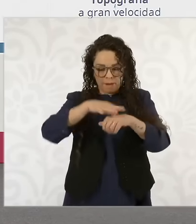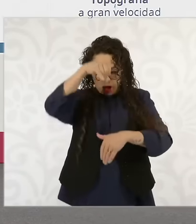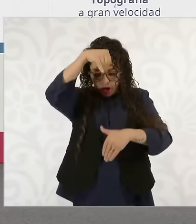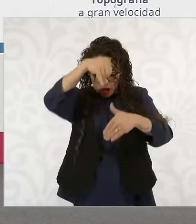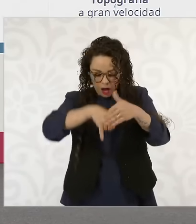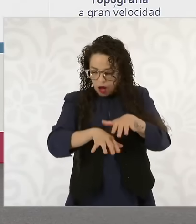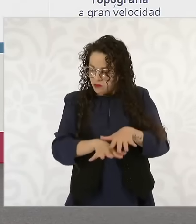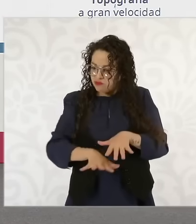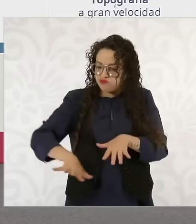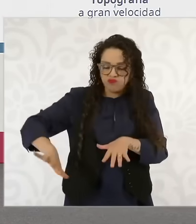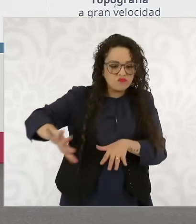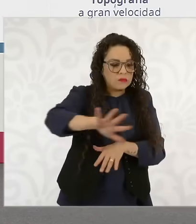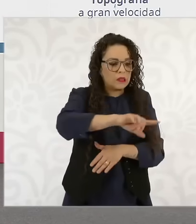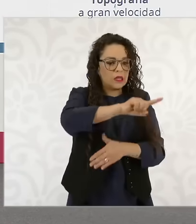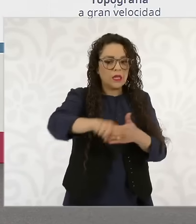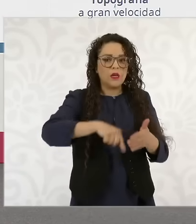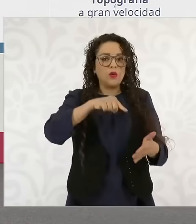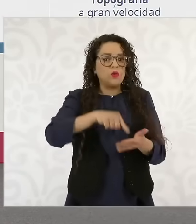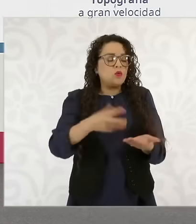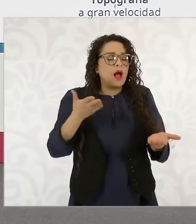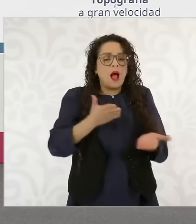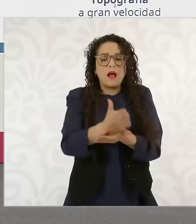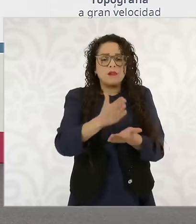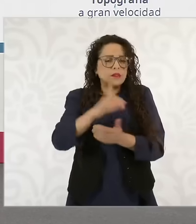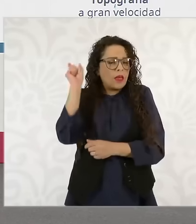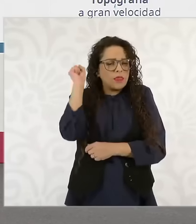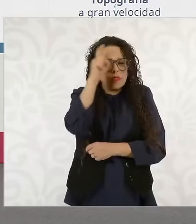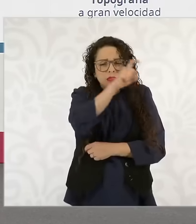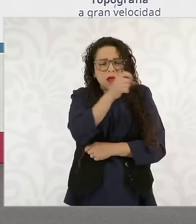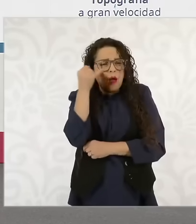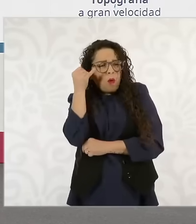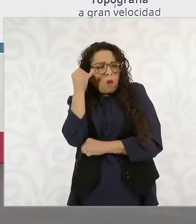el desastre en una zona donde es de muy difícil el acceso, poder tenerlo a distancia y hacer